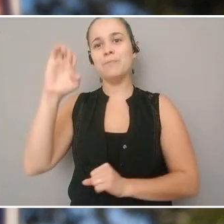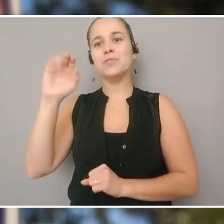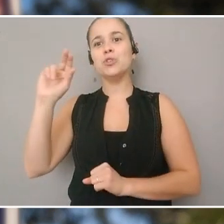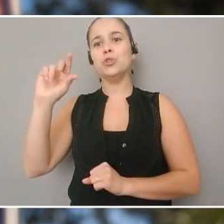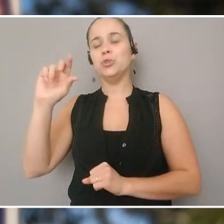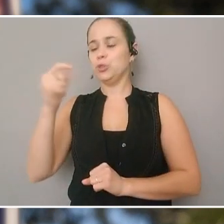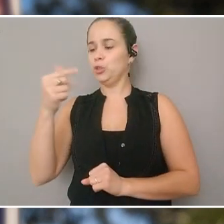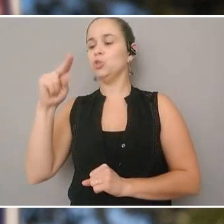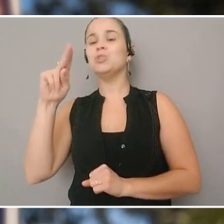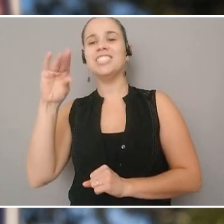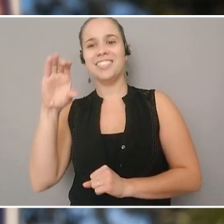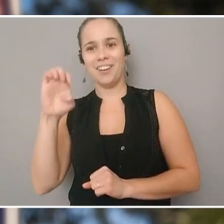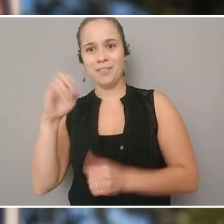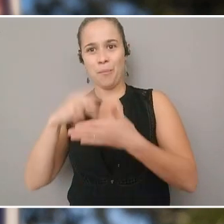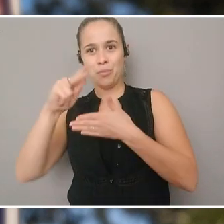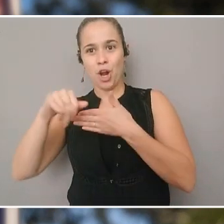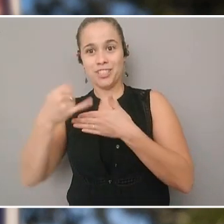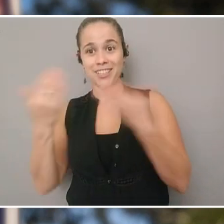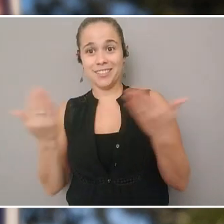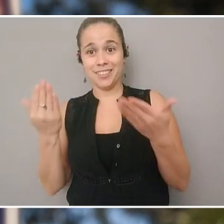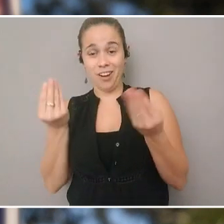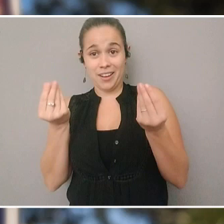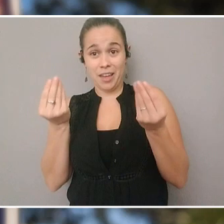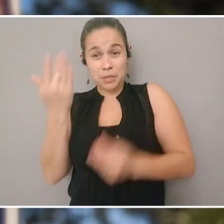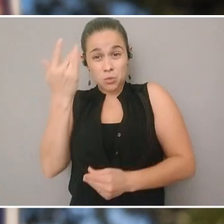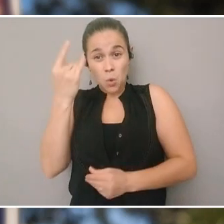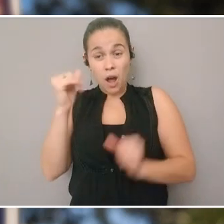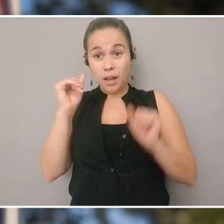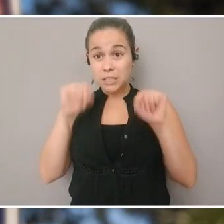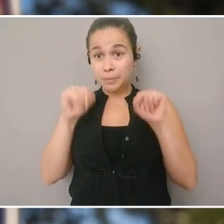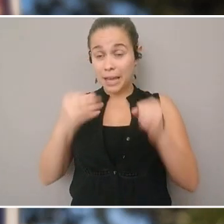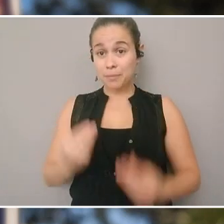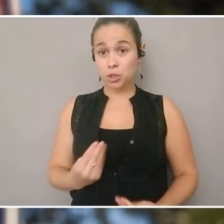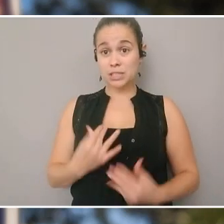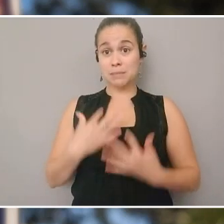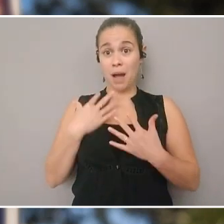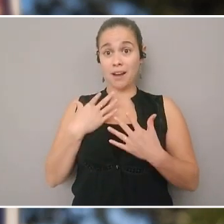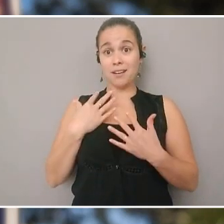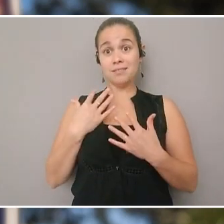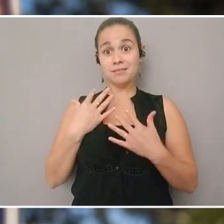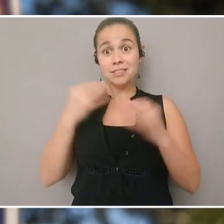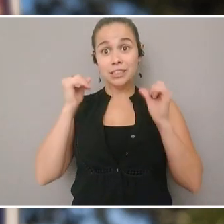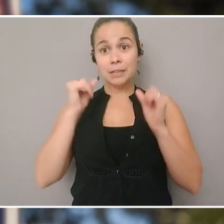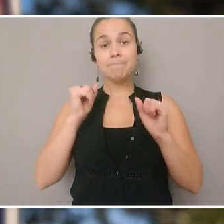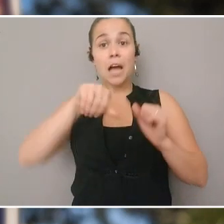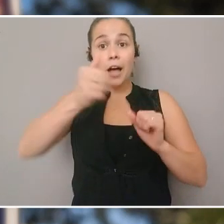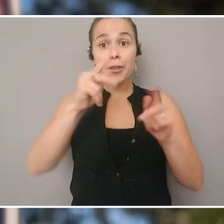Porque, para ser inspirarte